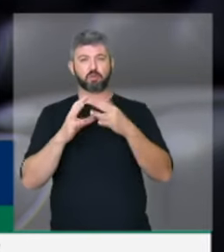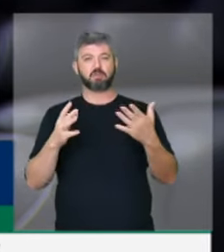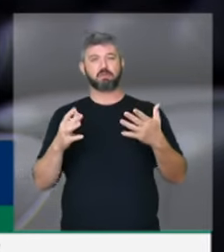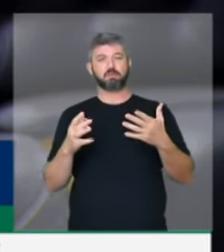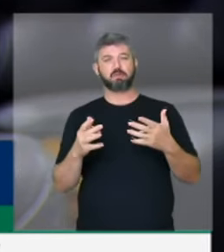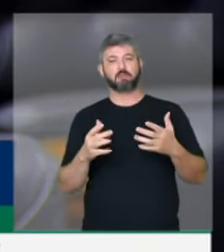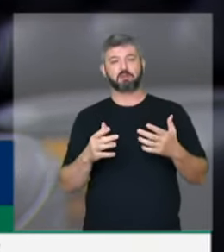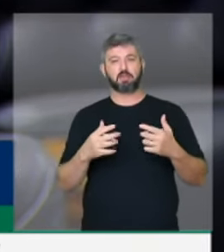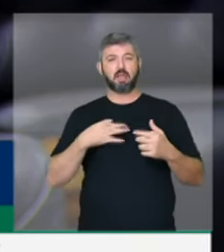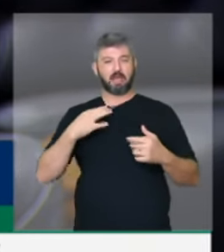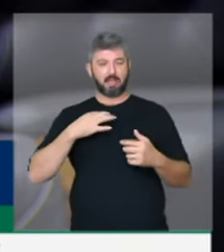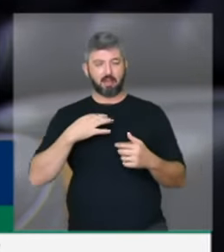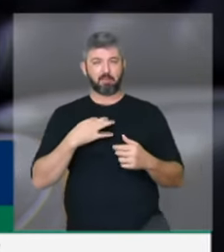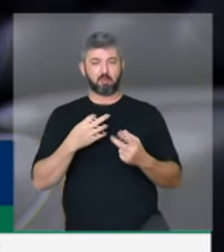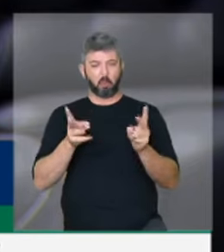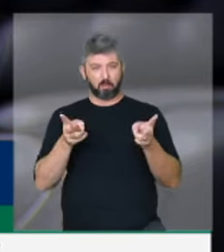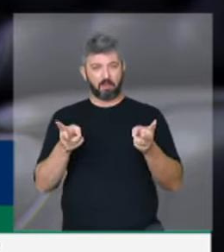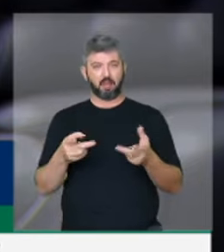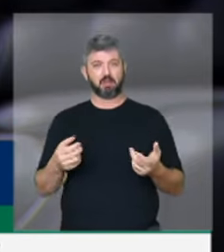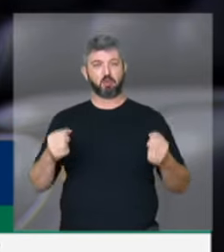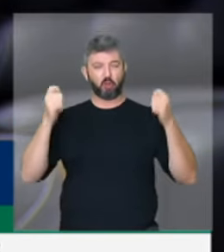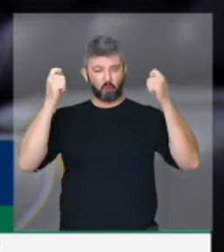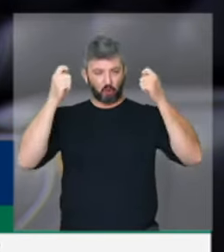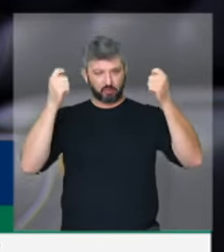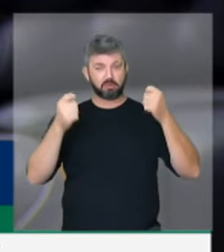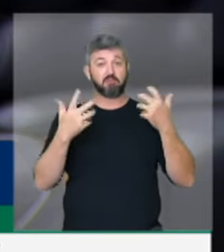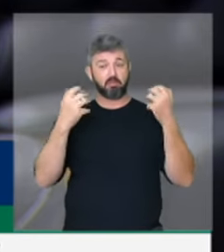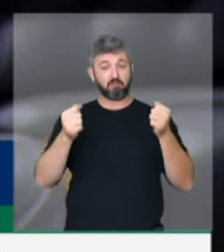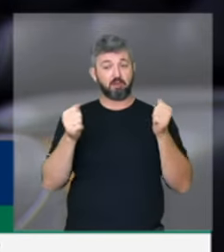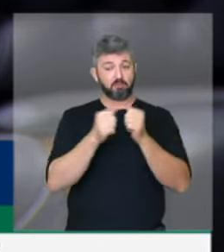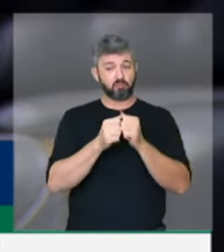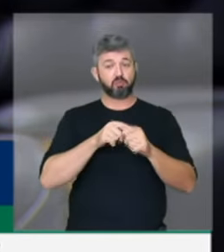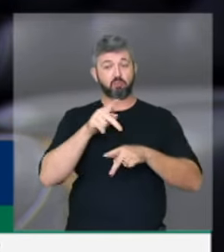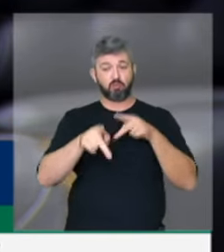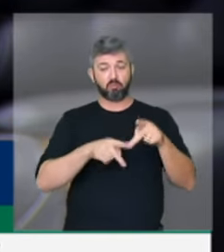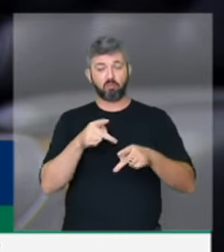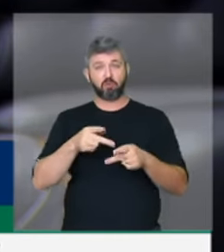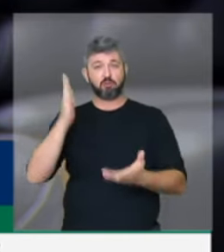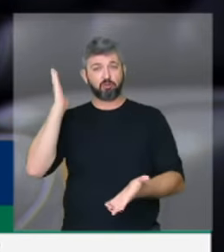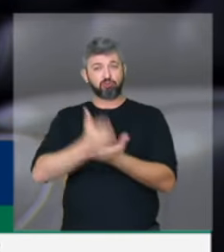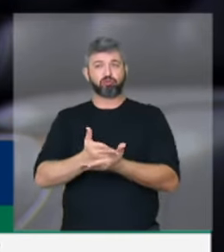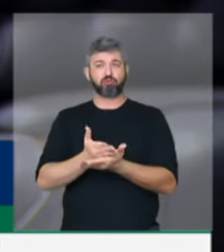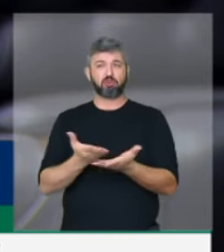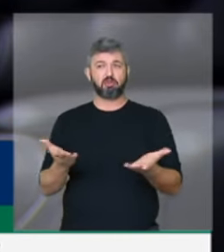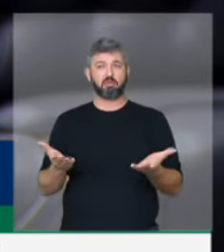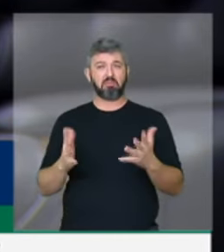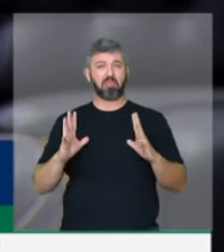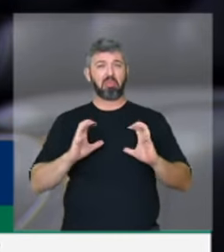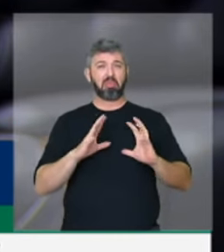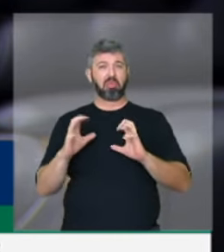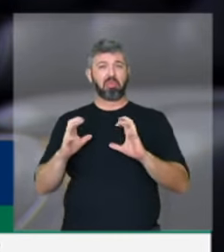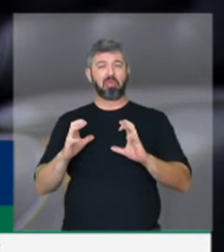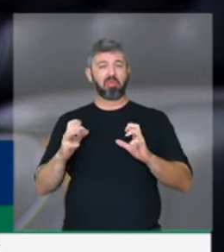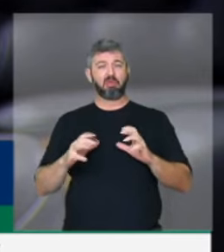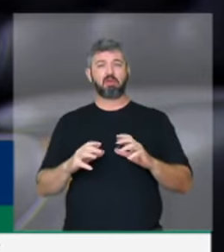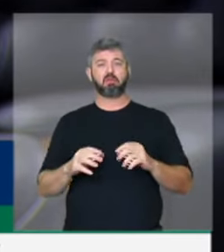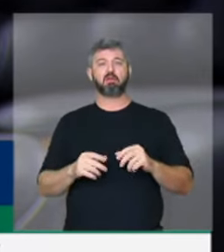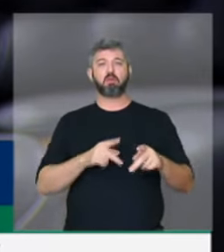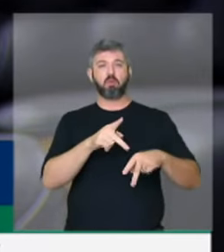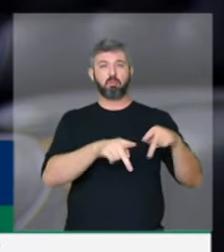UMA SÓ CAMISA, SEREMOS UM SÓ POVO, CHEGA-- [SOA A CAMPAINHA]. DESSA BRIGA DE BRASILEIROS COM BRASILEIROS. CHEGA DESSA DIVERGÊNCIA POLÍ TICA, BASTA! A SOCIEDADE JÁ